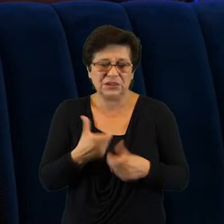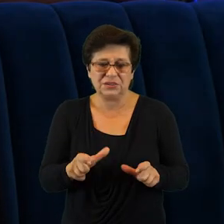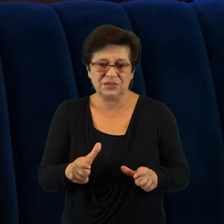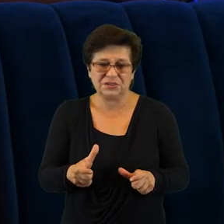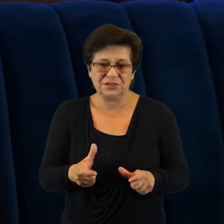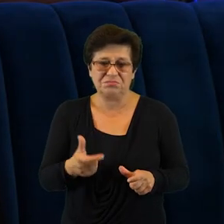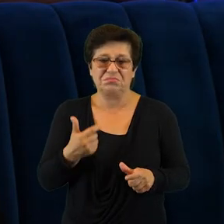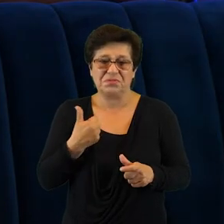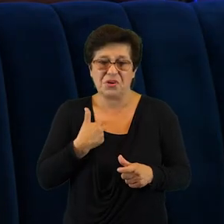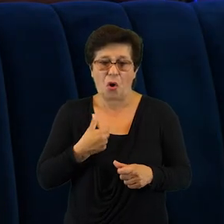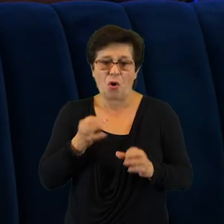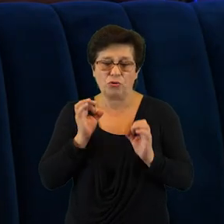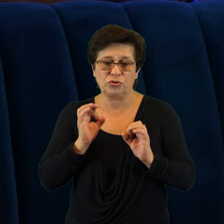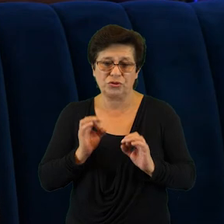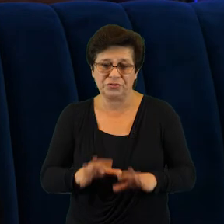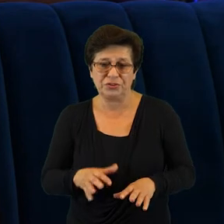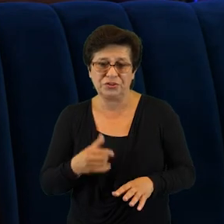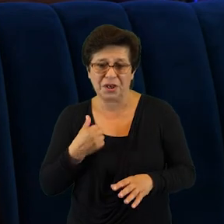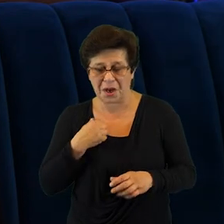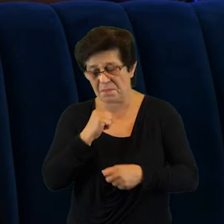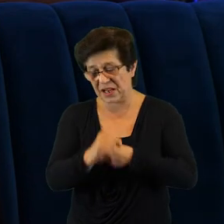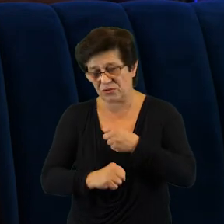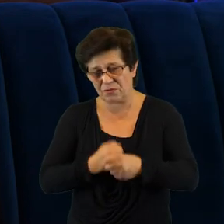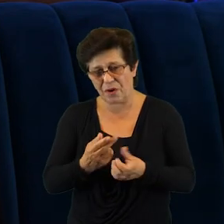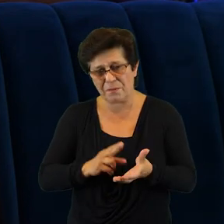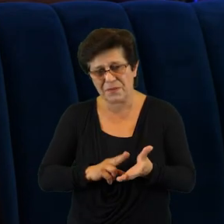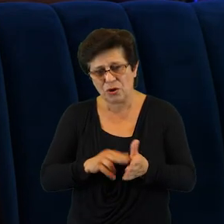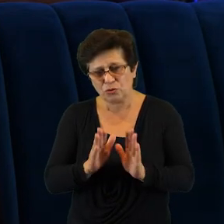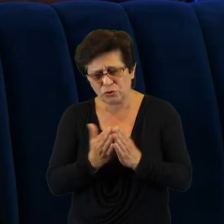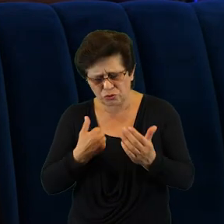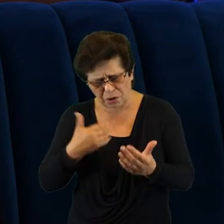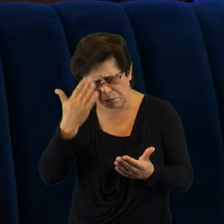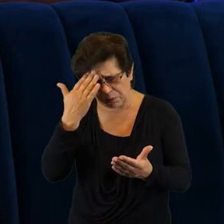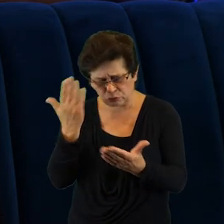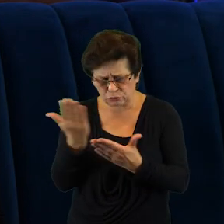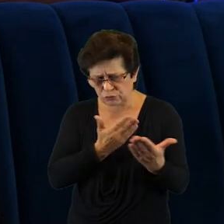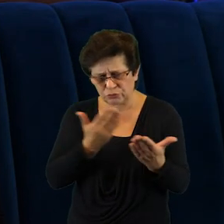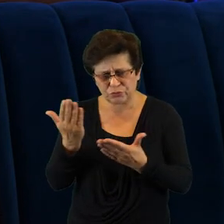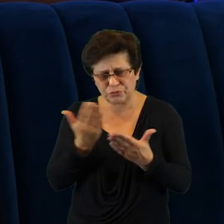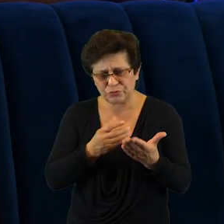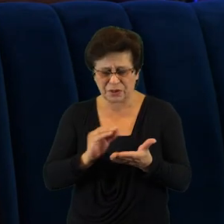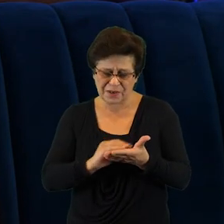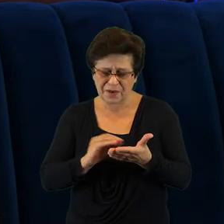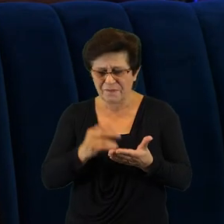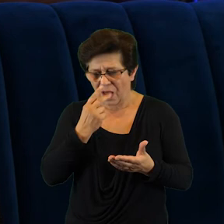Ja oczywiście miałam tę przyjemność, że pracując nad książką, zapoznawałam się także z korespondencją Antoniego Słonimskiego.